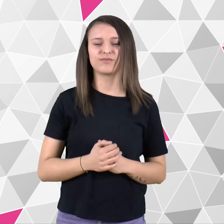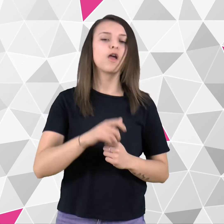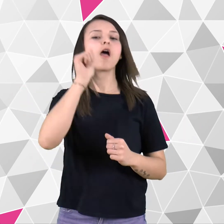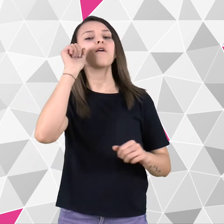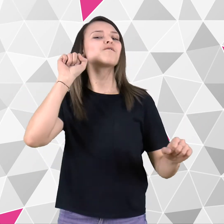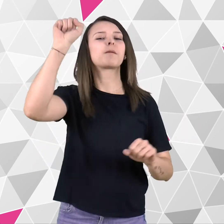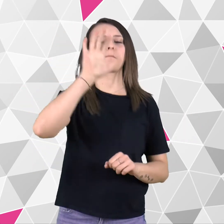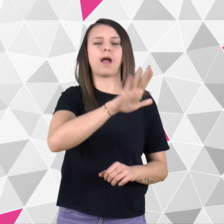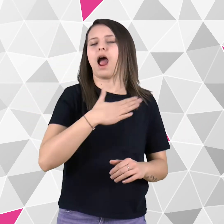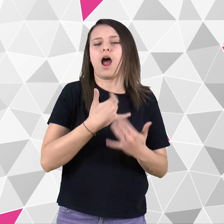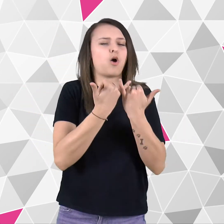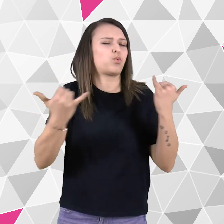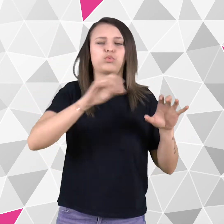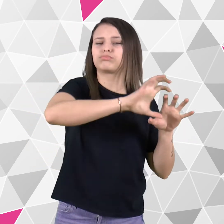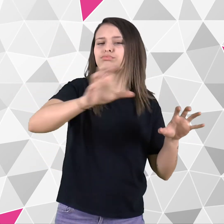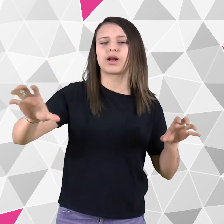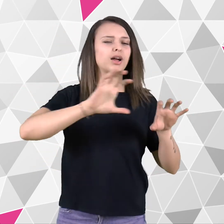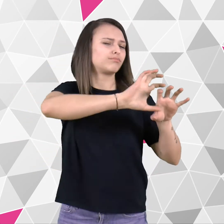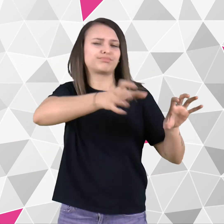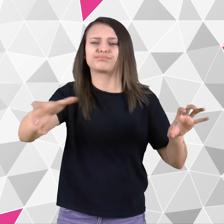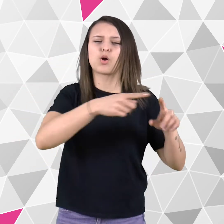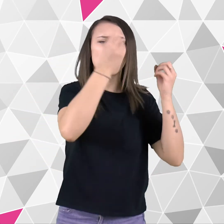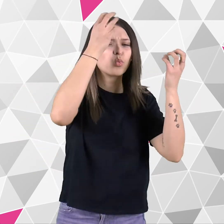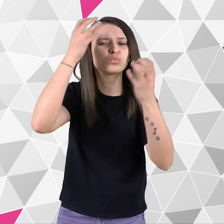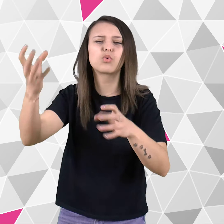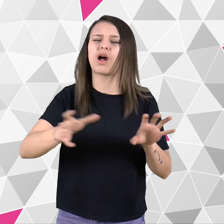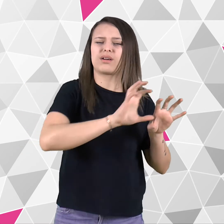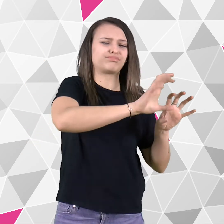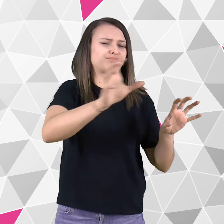Feministki pochodzą z różnych środowisk, które mogą różnić się wszystkim